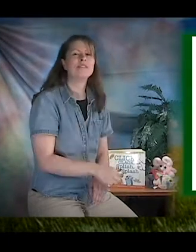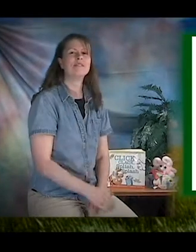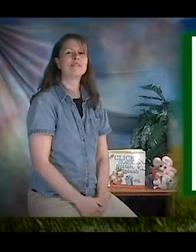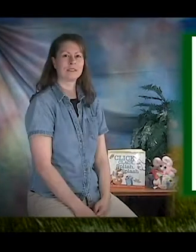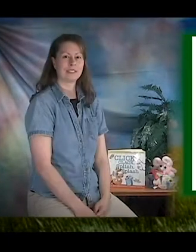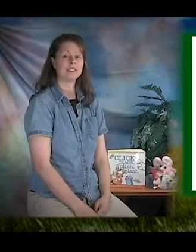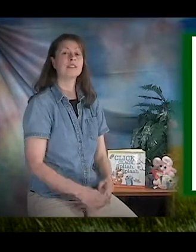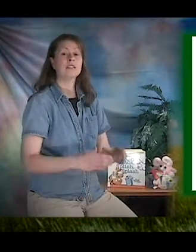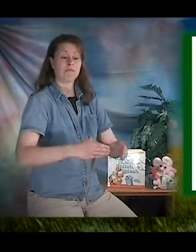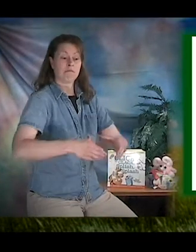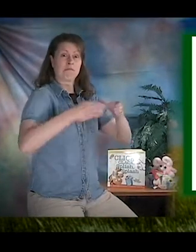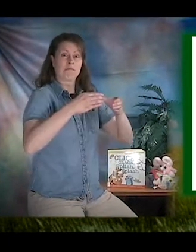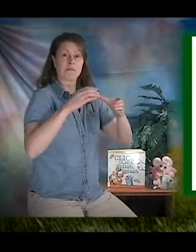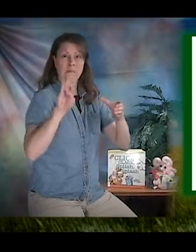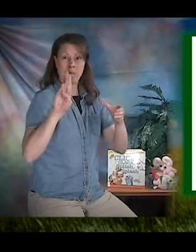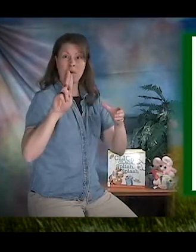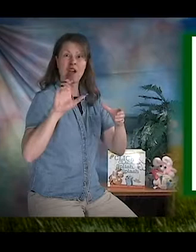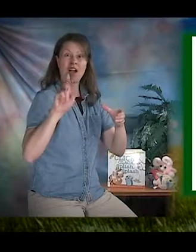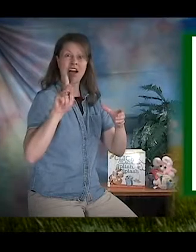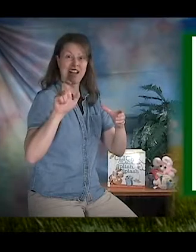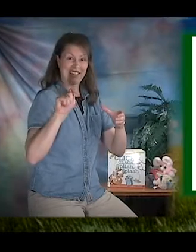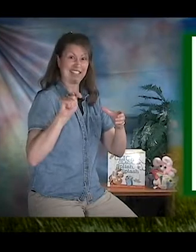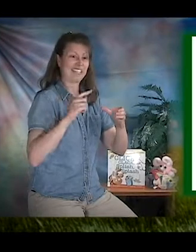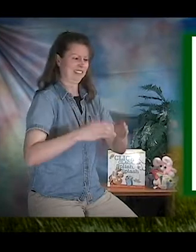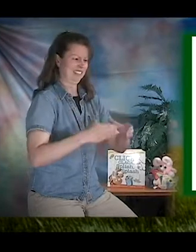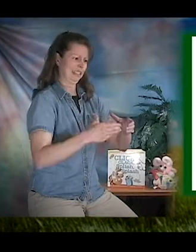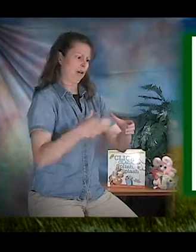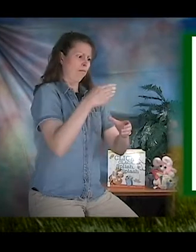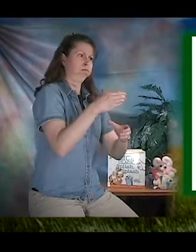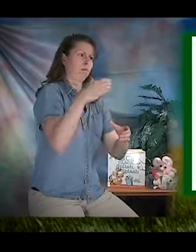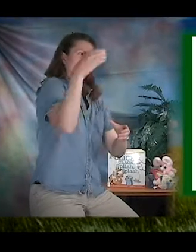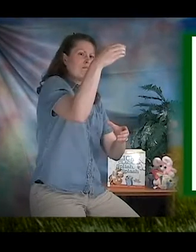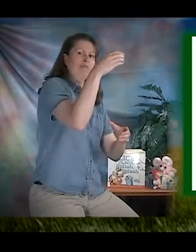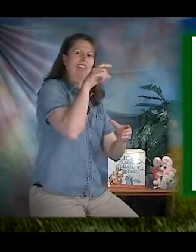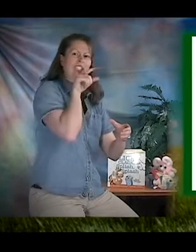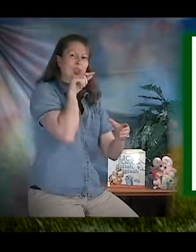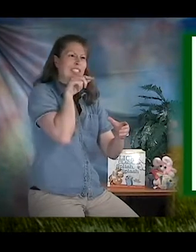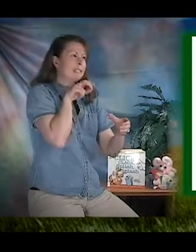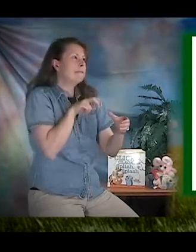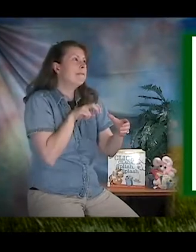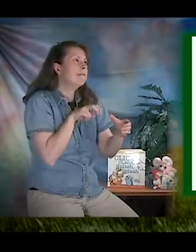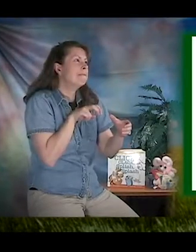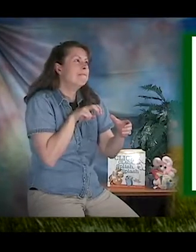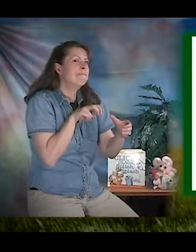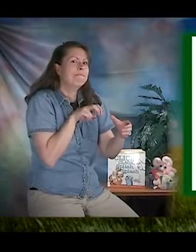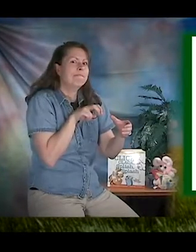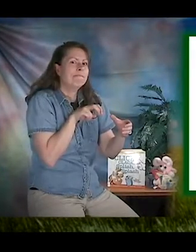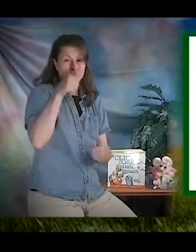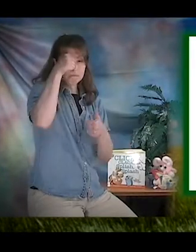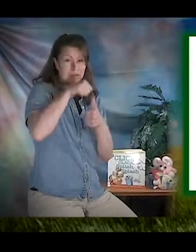Tres cubos apilados alto.